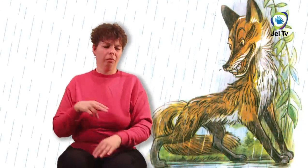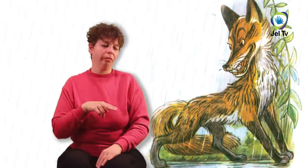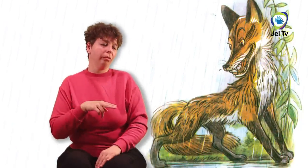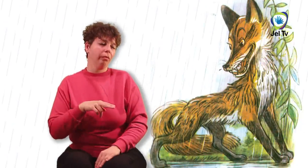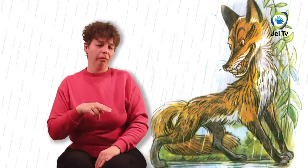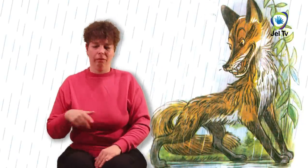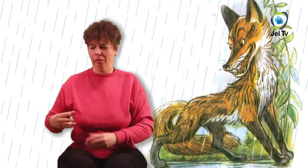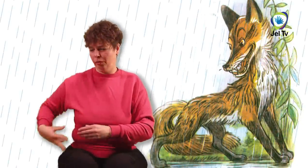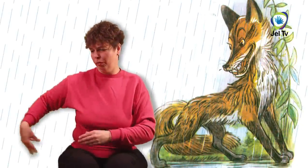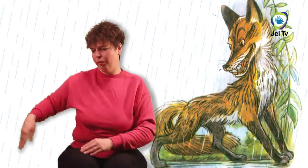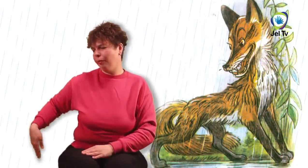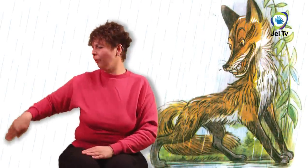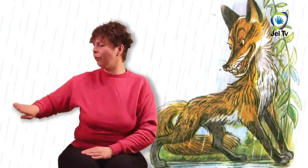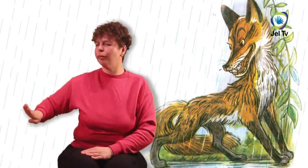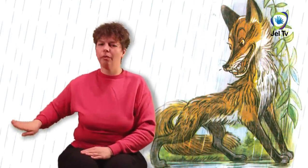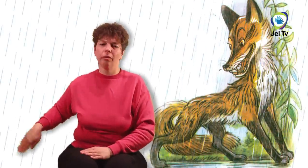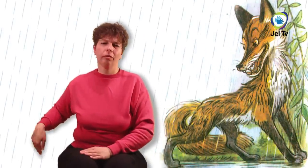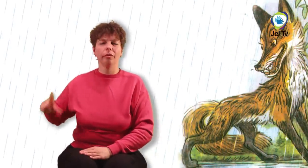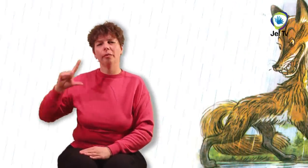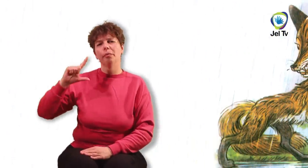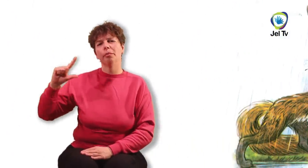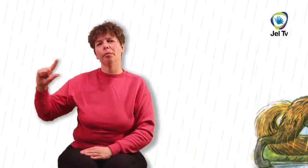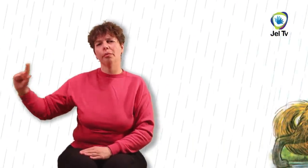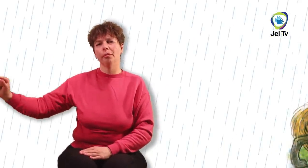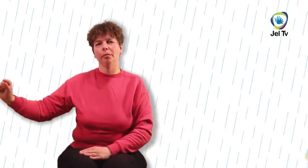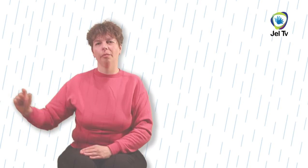Megcsóválta a farkát a Róka és elment.